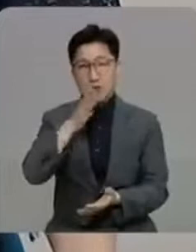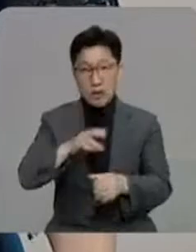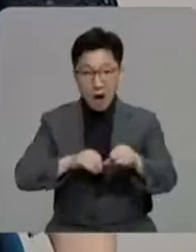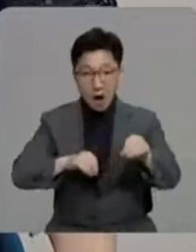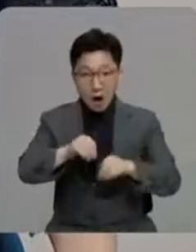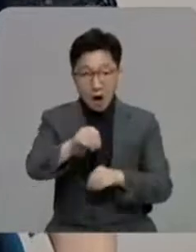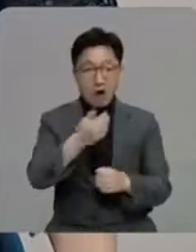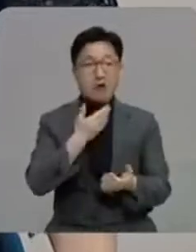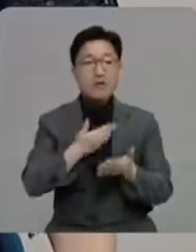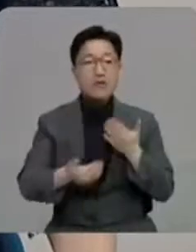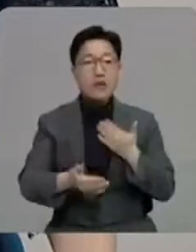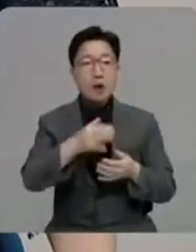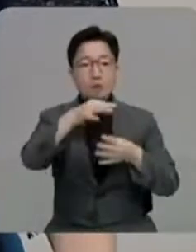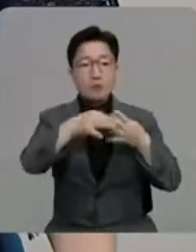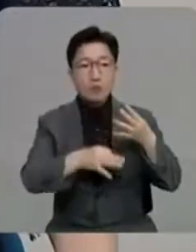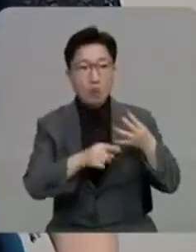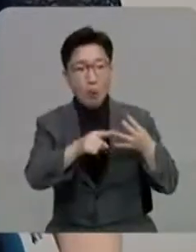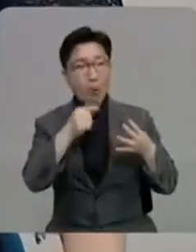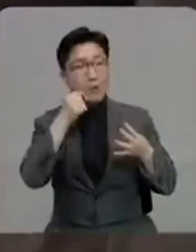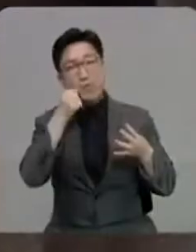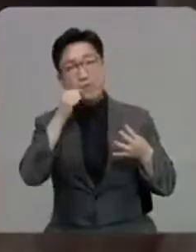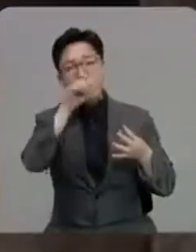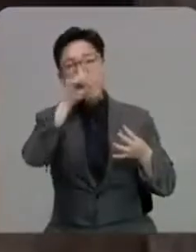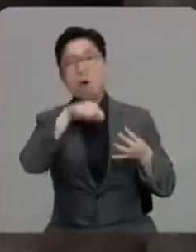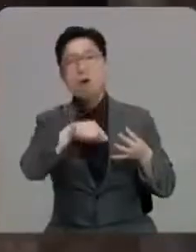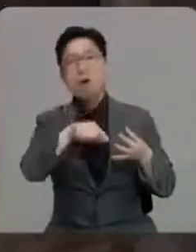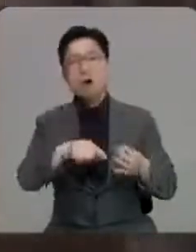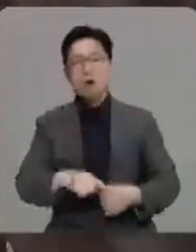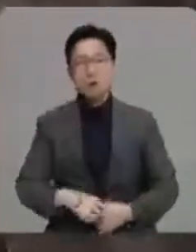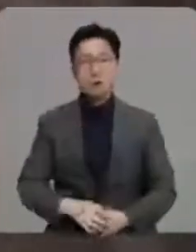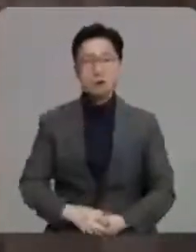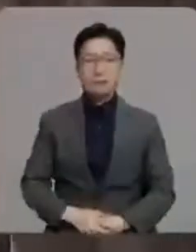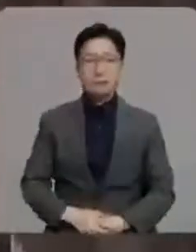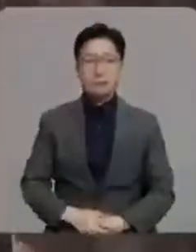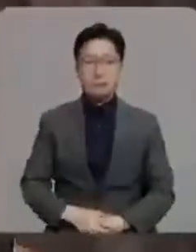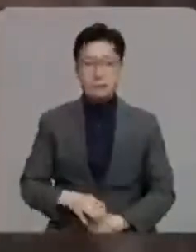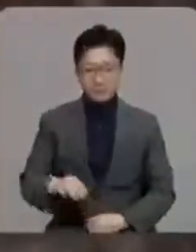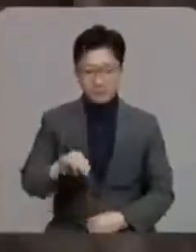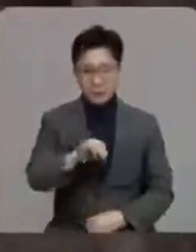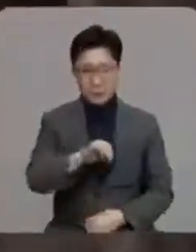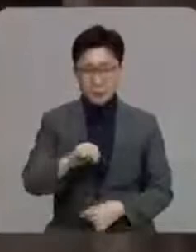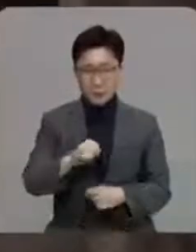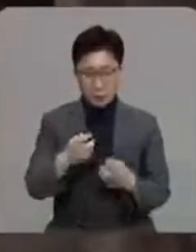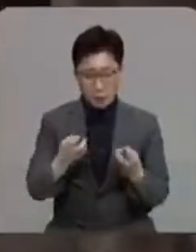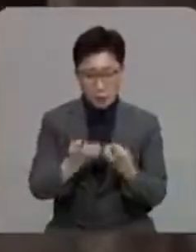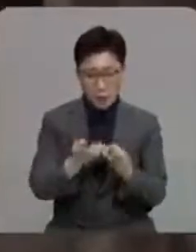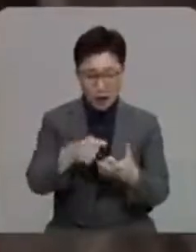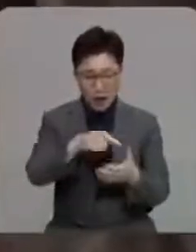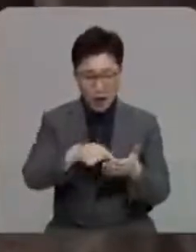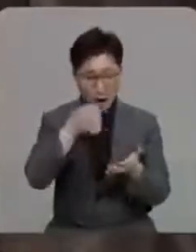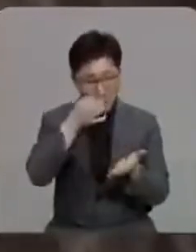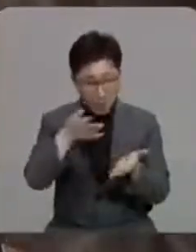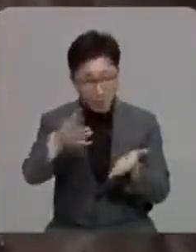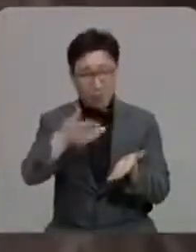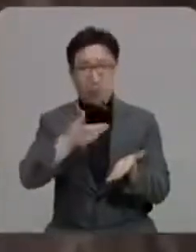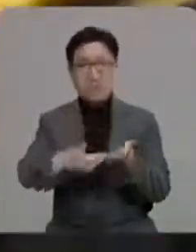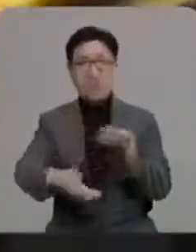이종완 기자입니다.